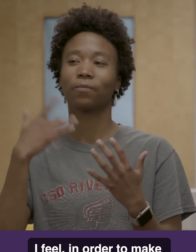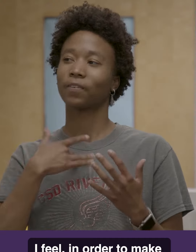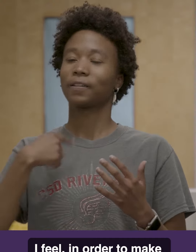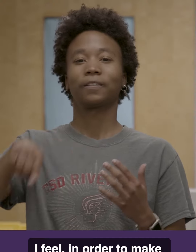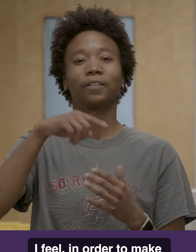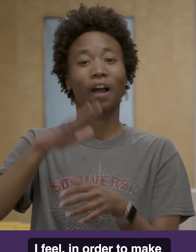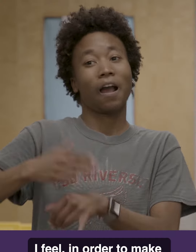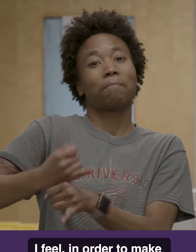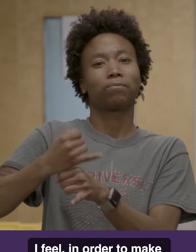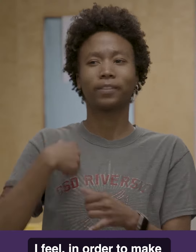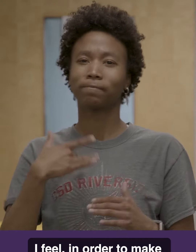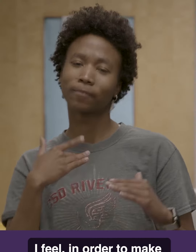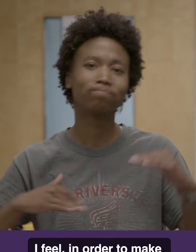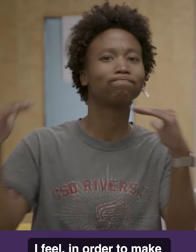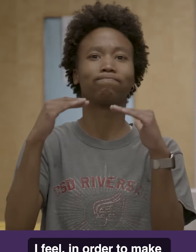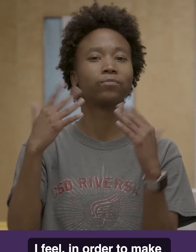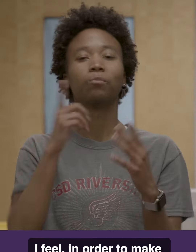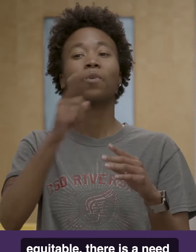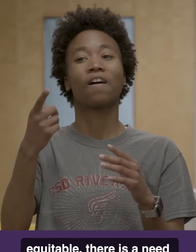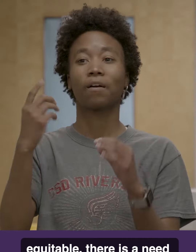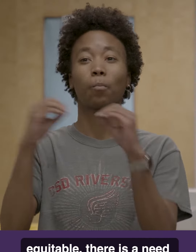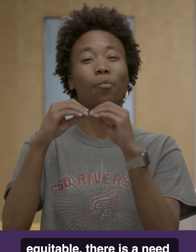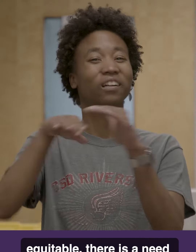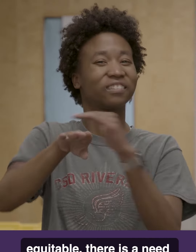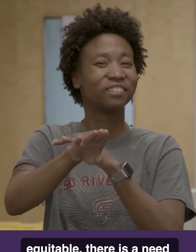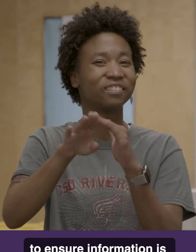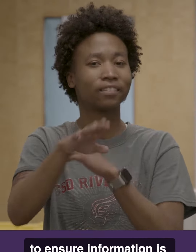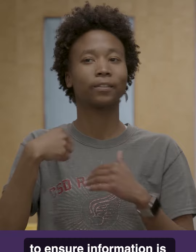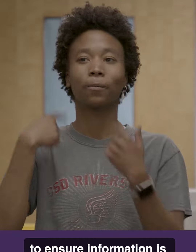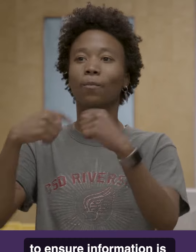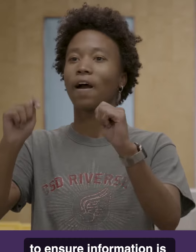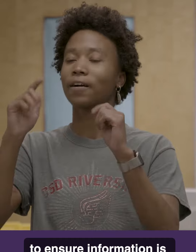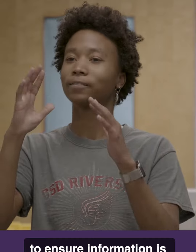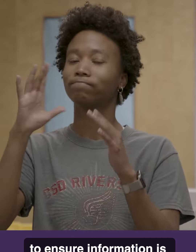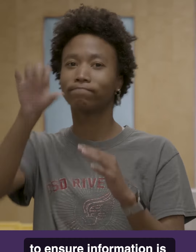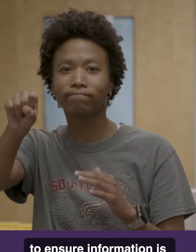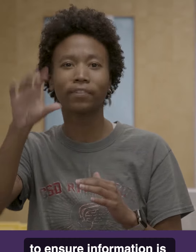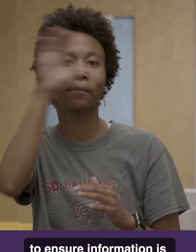Siento que para que la experiencia universitaria sea equitativa es necesario un mayor acceso para garantizar que no se pierda información.